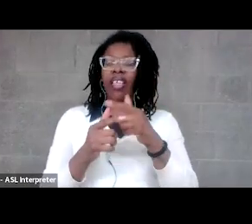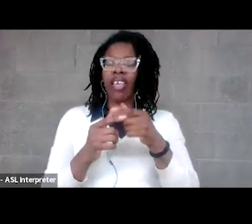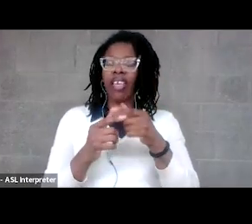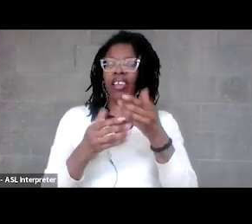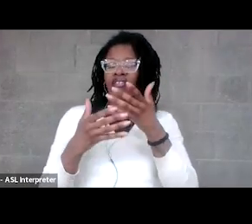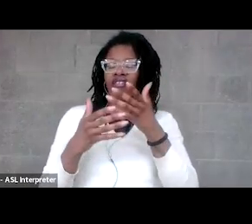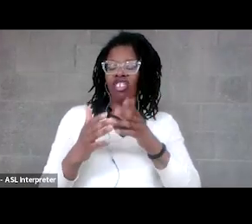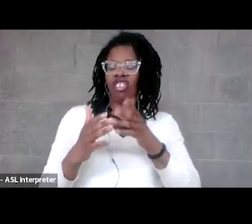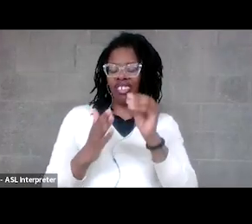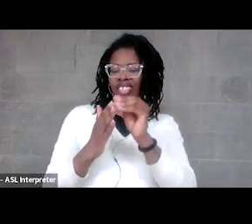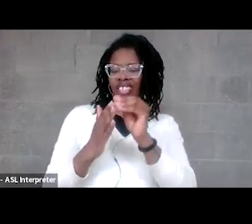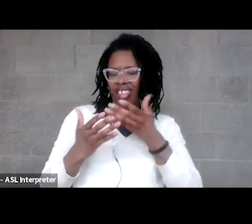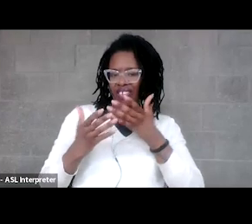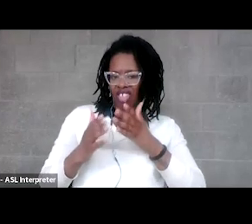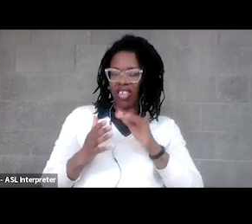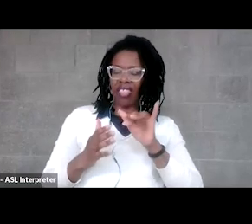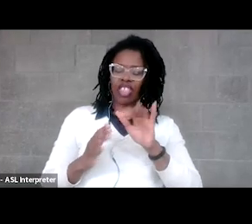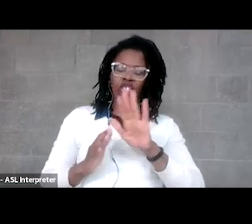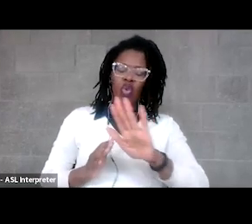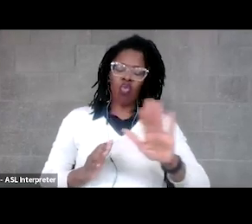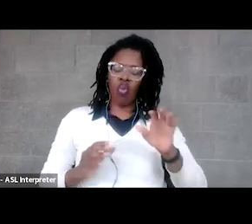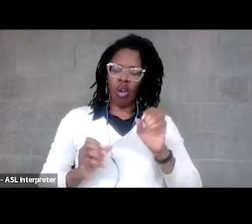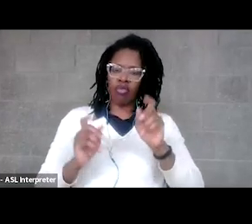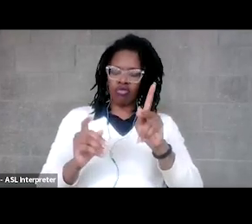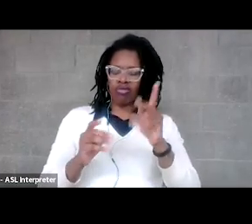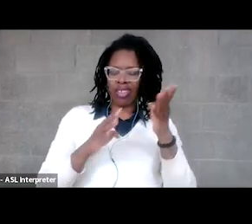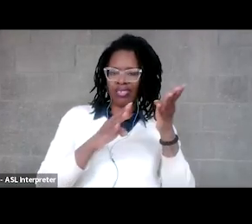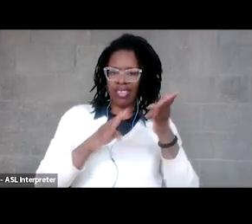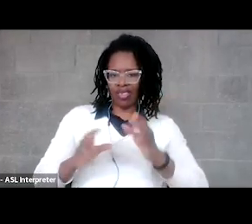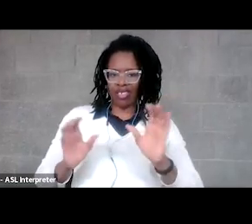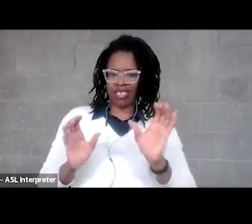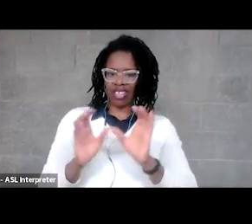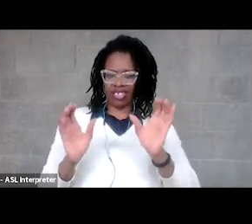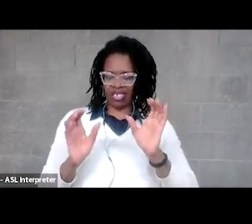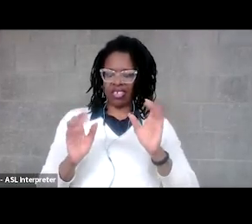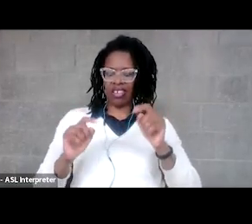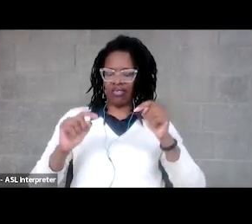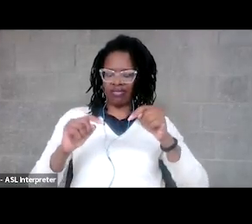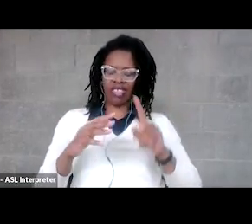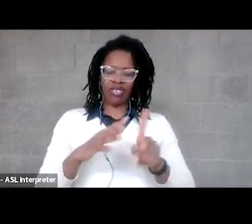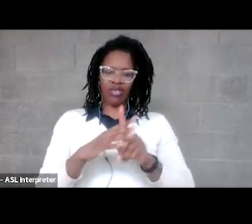y esta será también su oportunidad para descargar un certificado de asistencia si necesitan uno de esos.